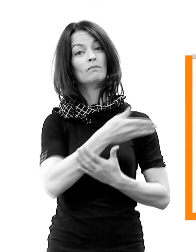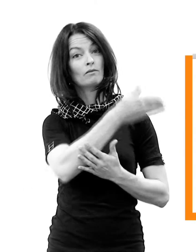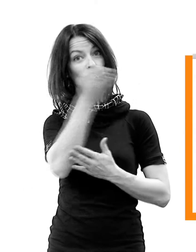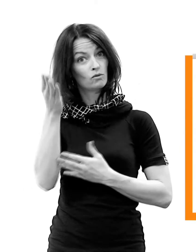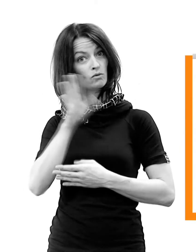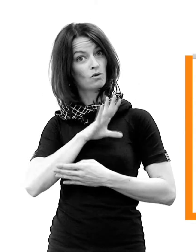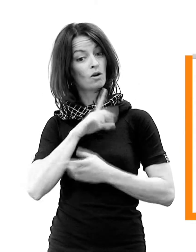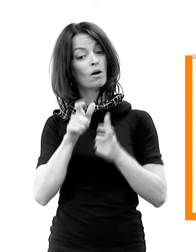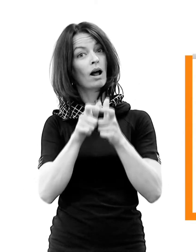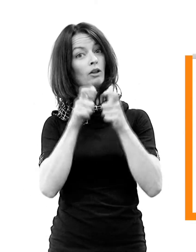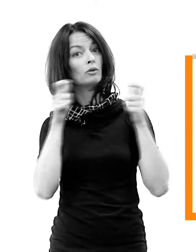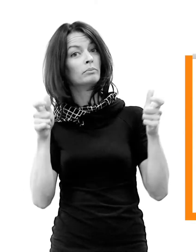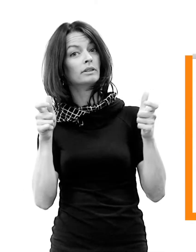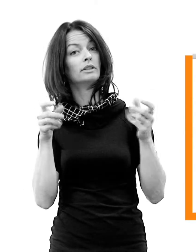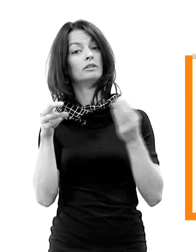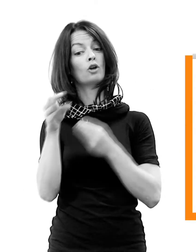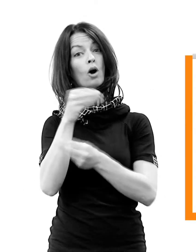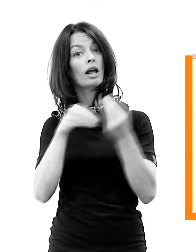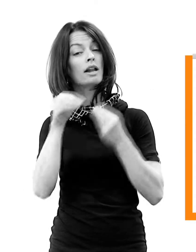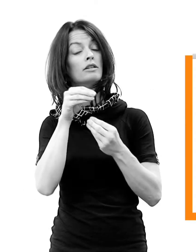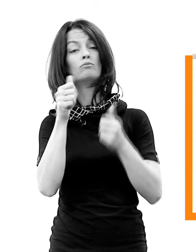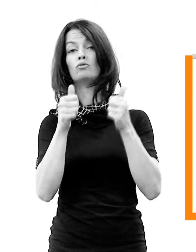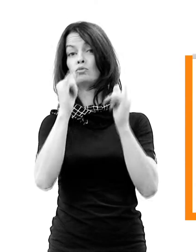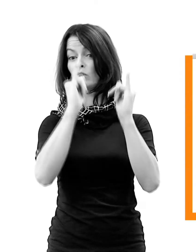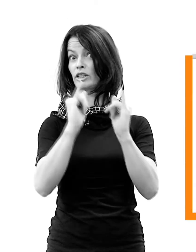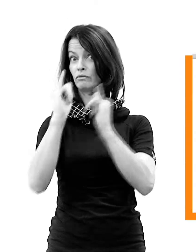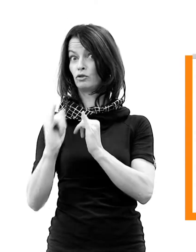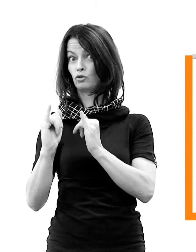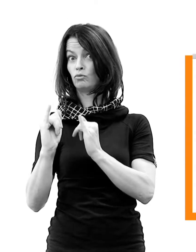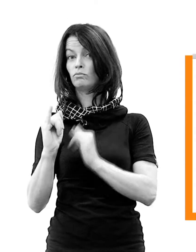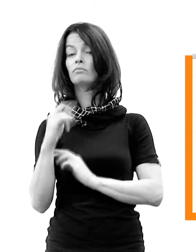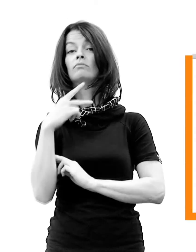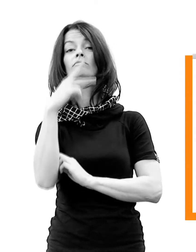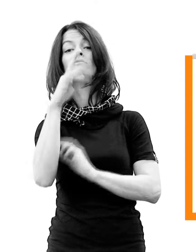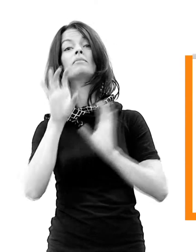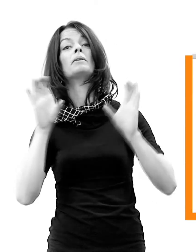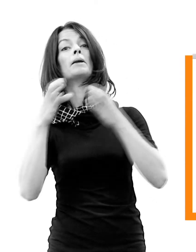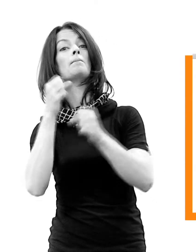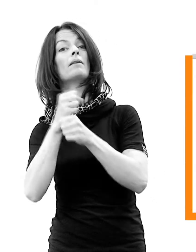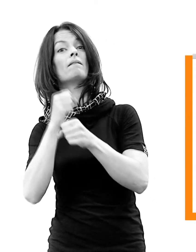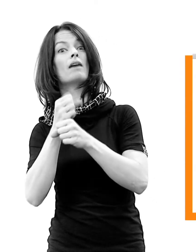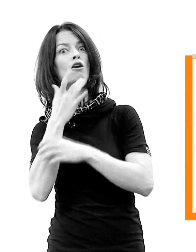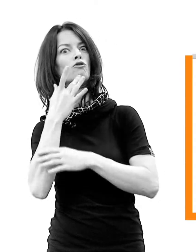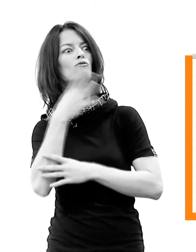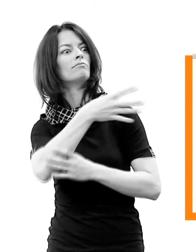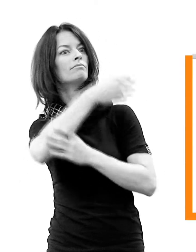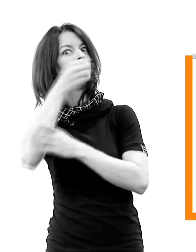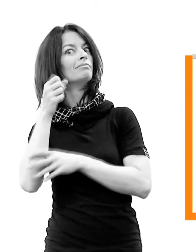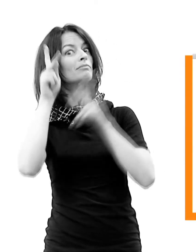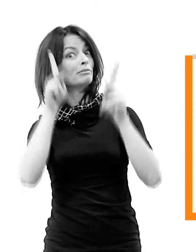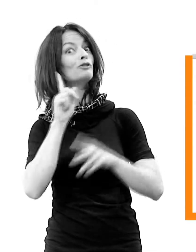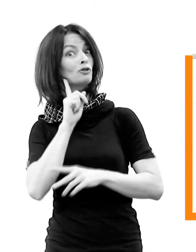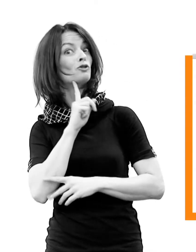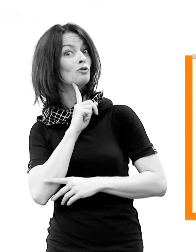Vous êtes une entreprise, un organisme ou un individu et vous souhaitez engager une personne sourde dans votre équipe?